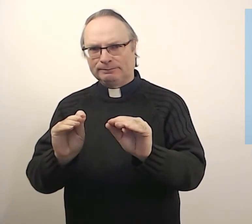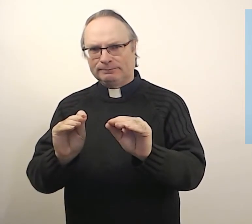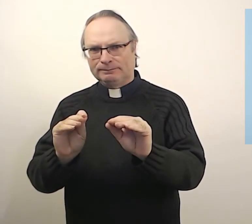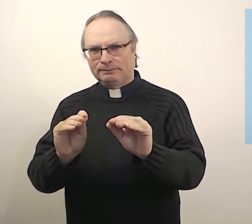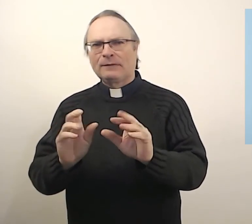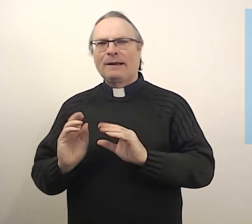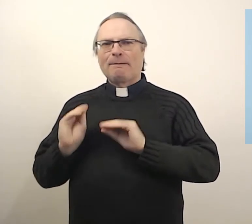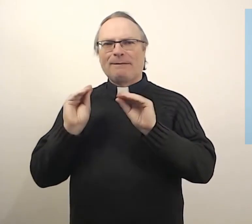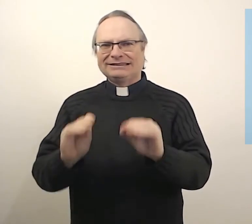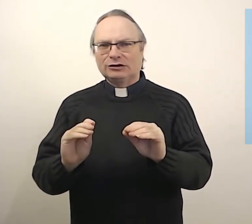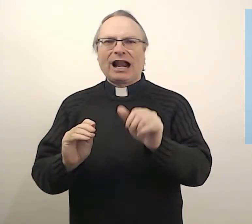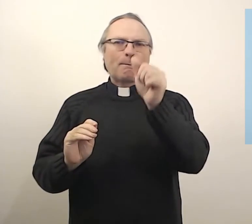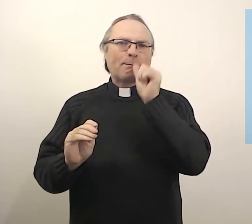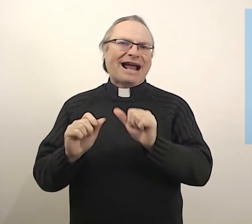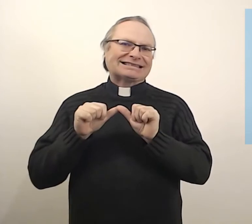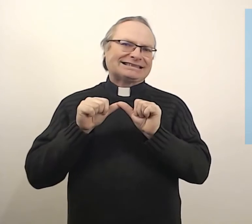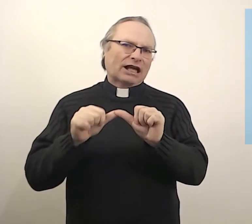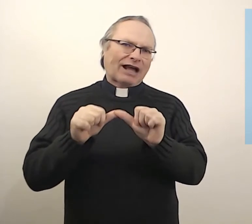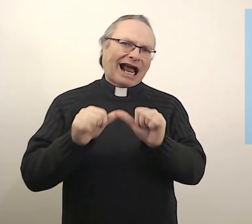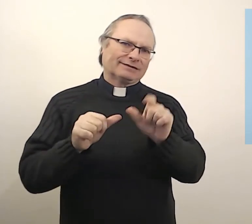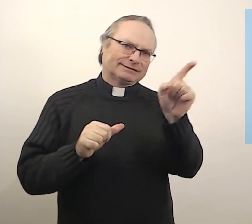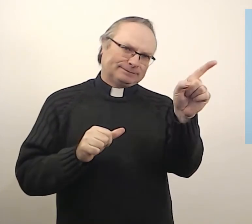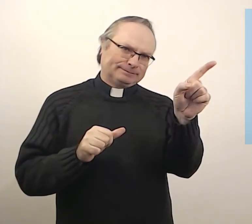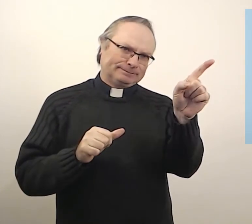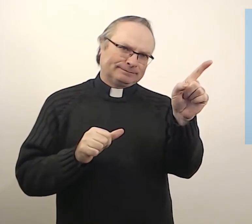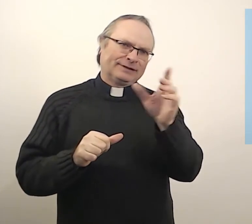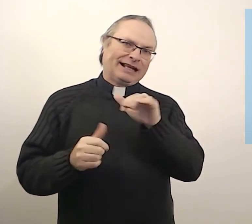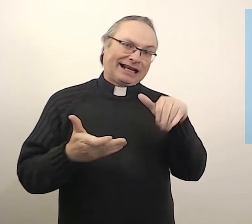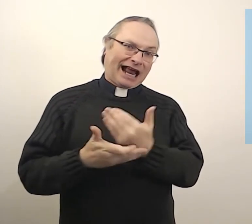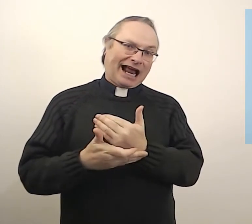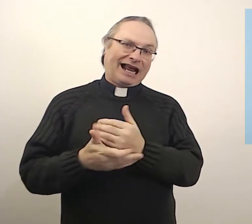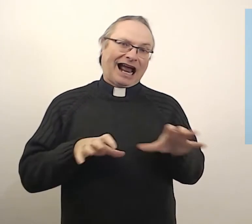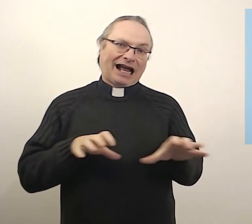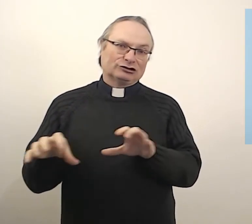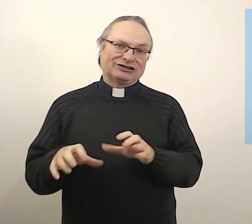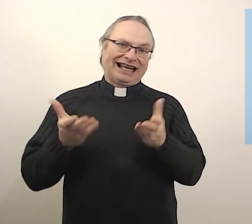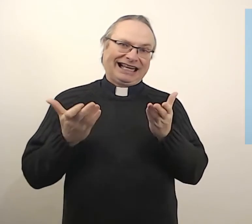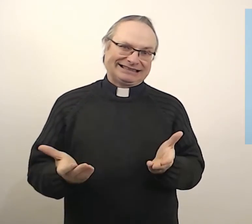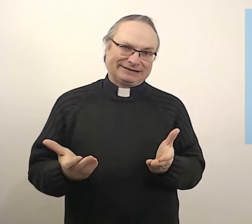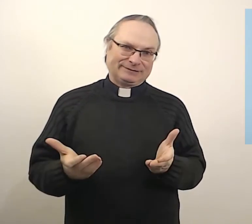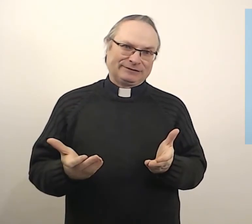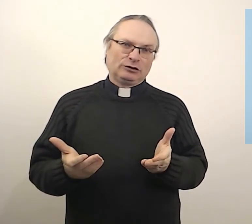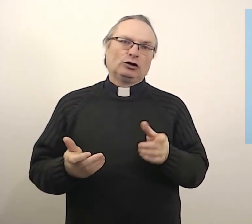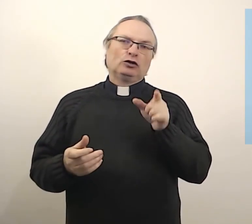Mets-y de la persévérance, car en agissant ainsi,